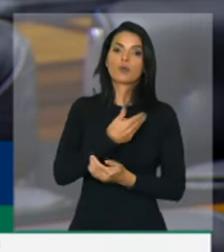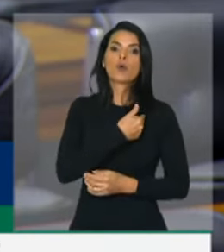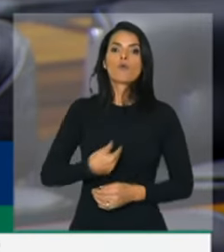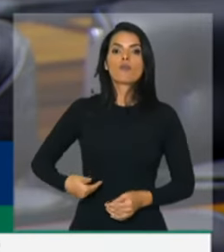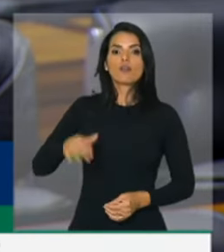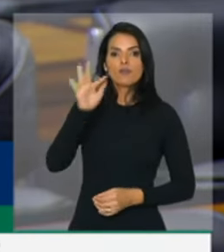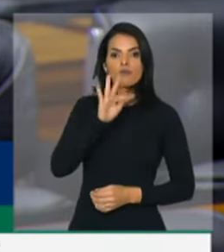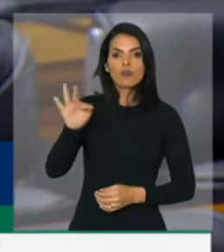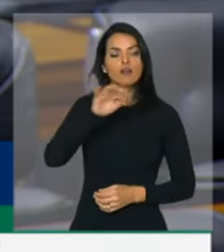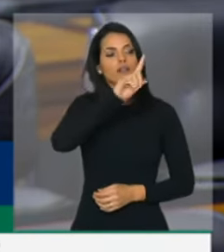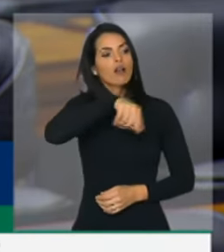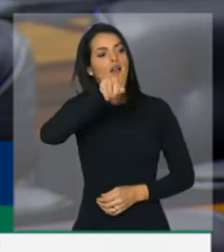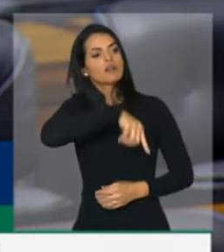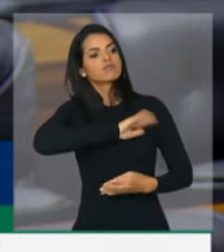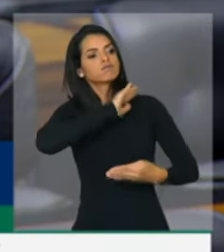DE UTI NO PAÍS, NO MEIO DA